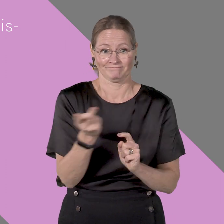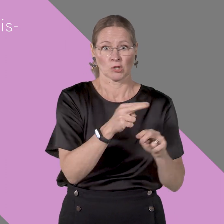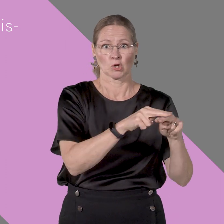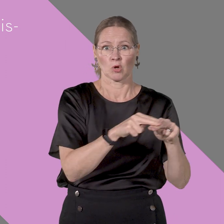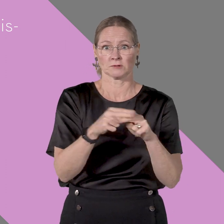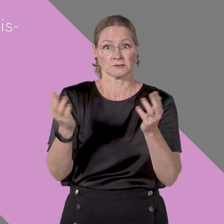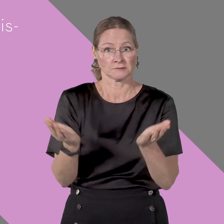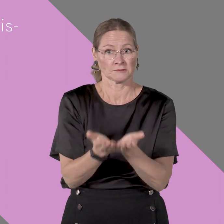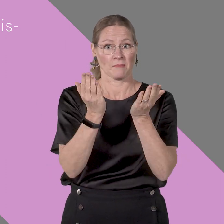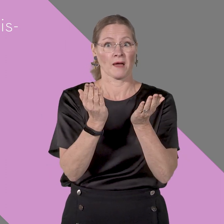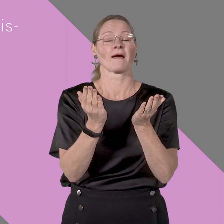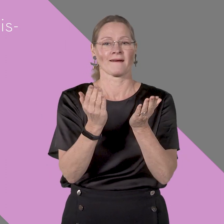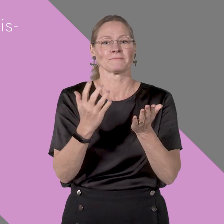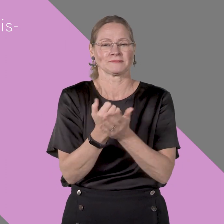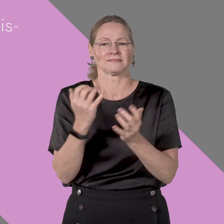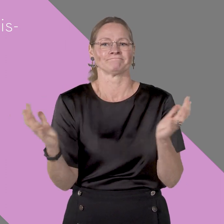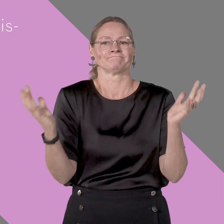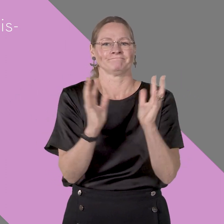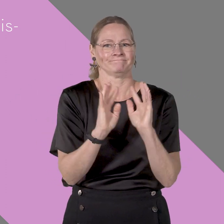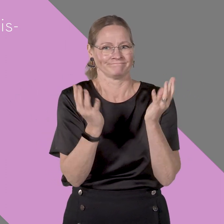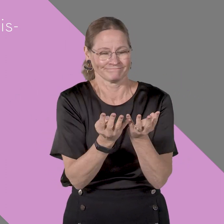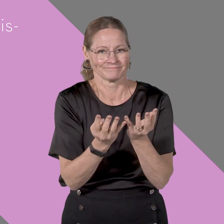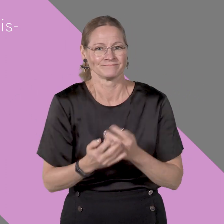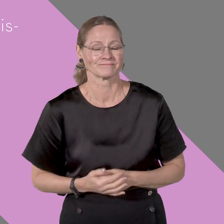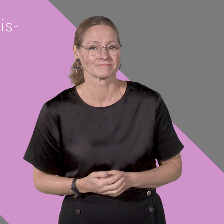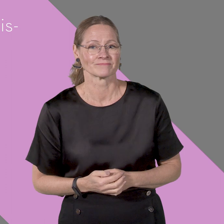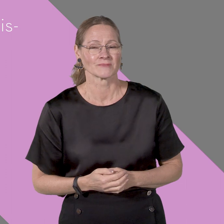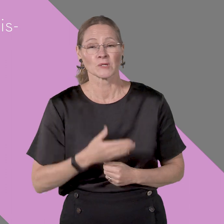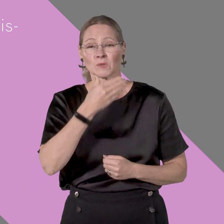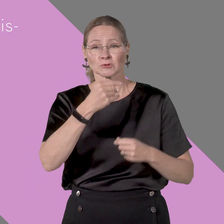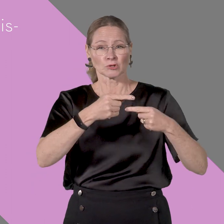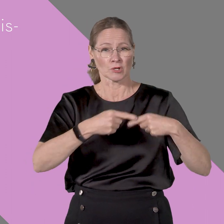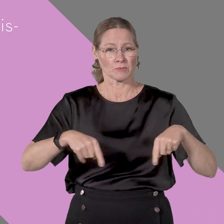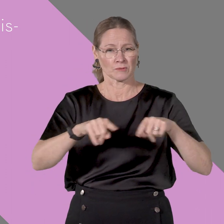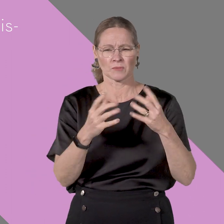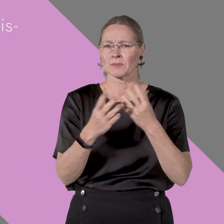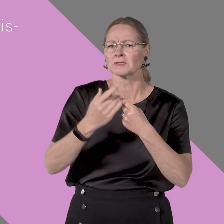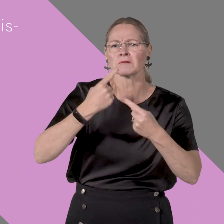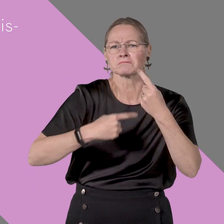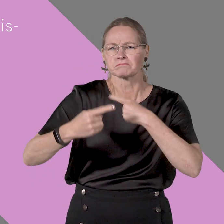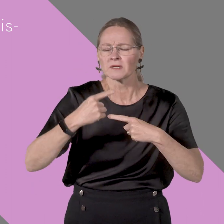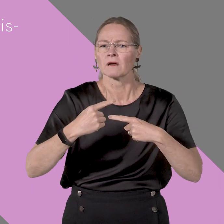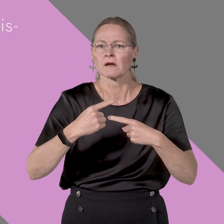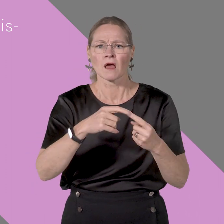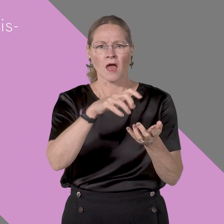jotka kokoustivat sattumoisin samaan aikaan hallituksen kanssa. Nuorisotoimikunnan kanssa keskusteltiin siitä, -